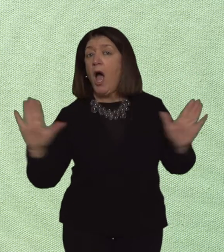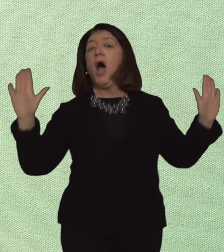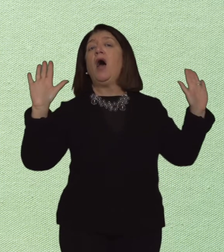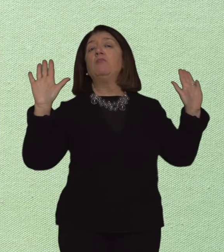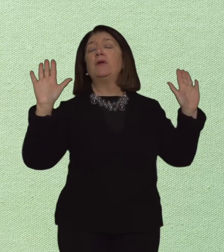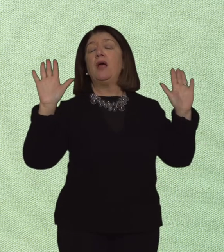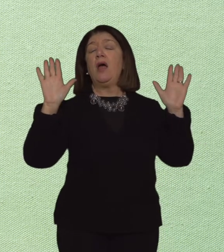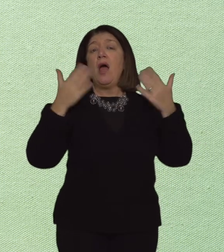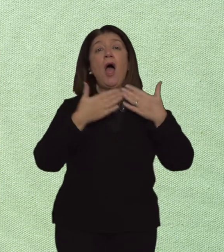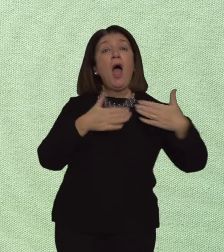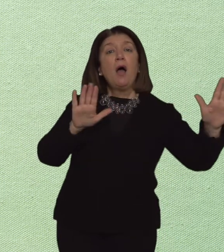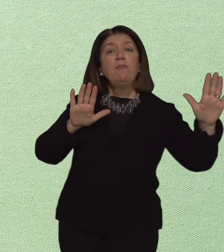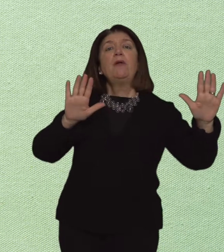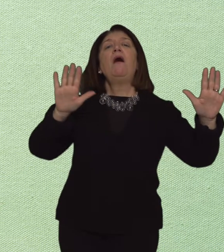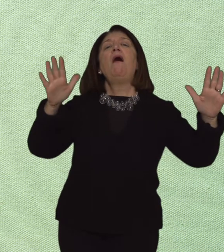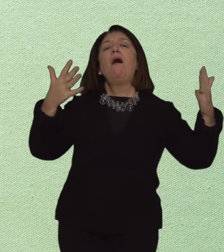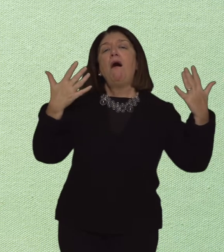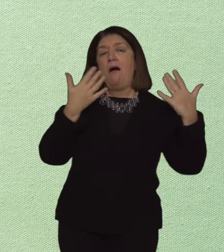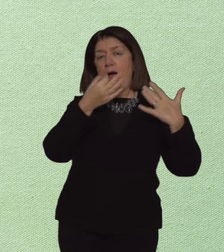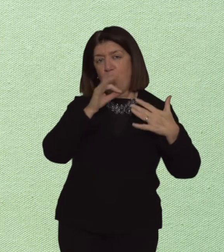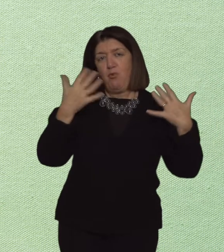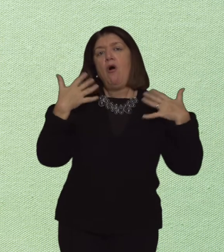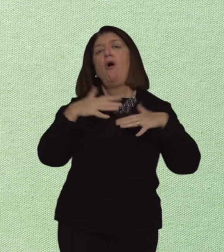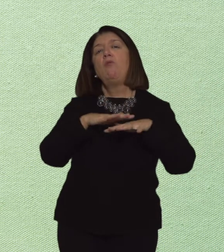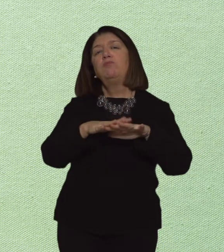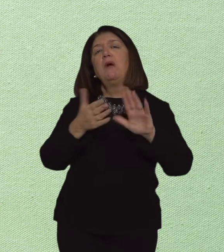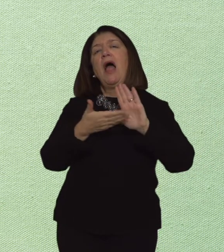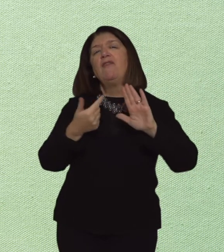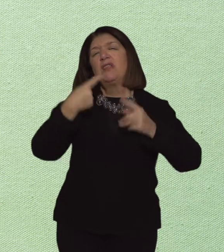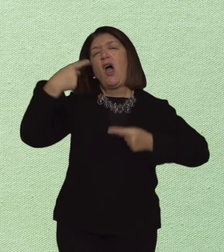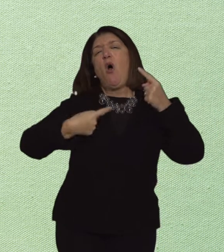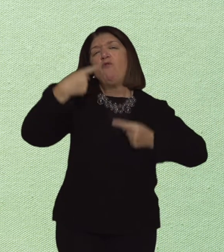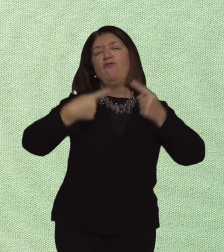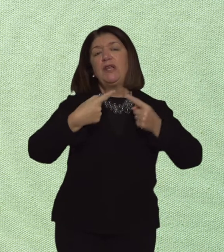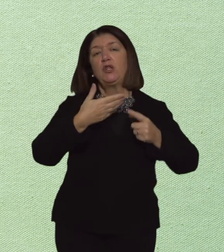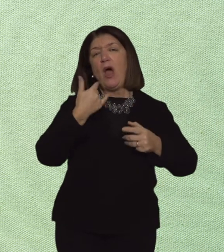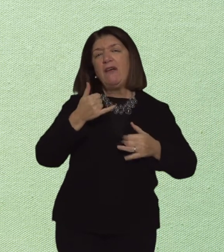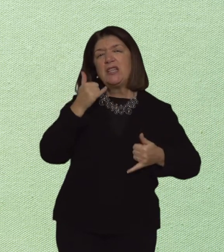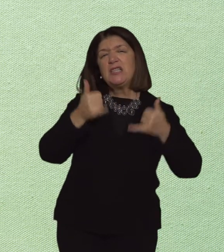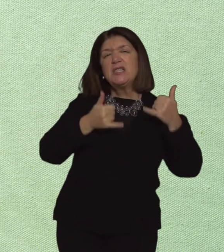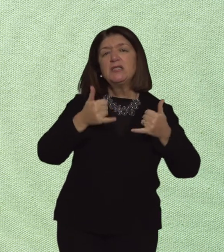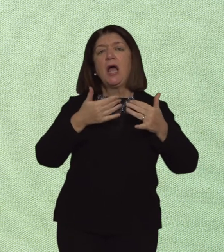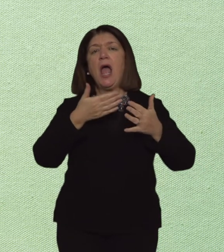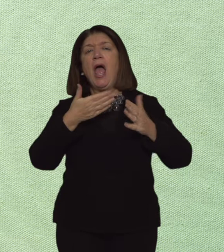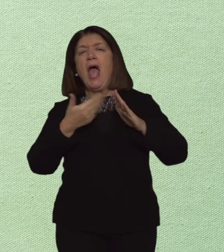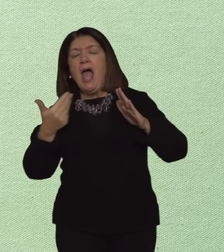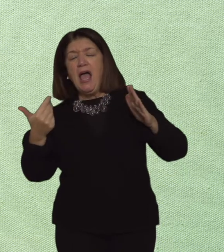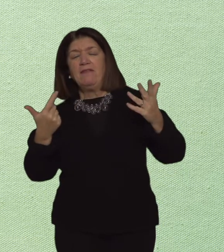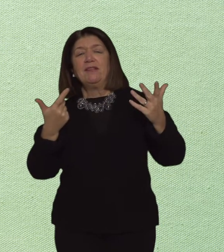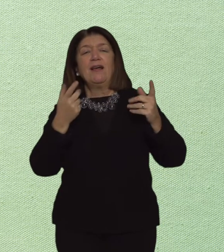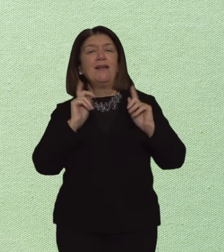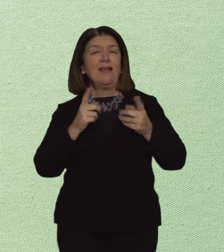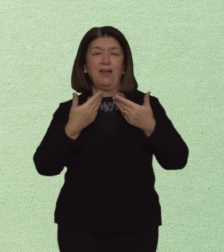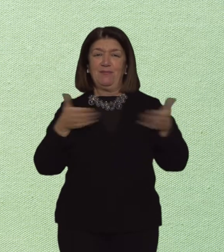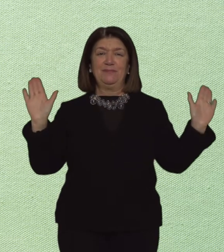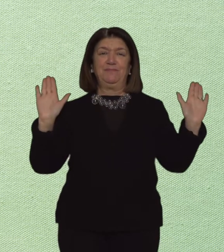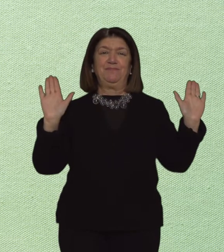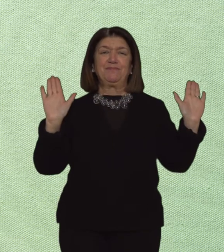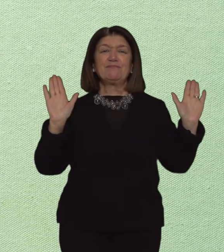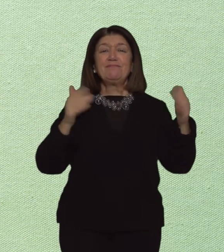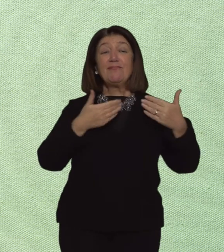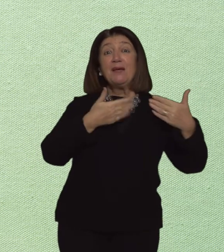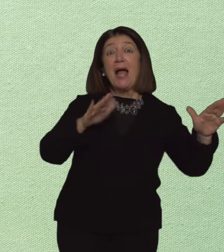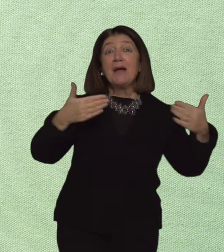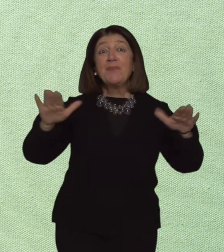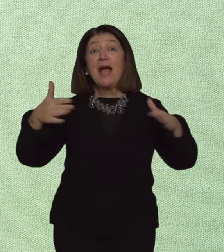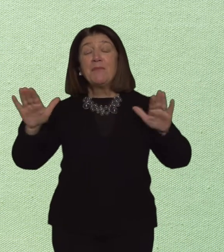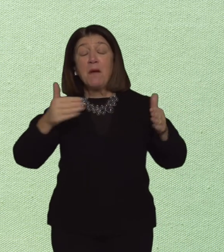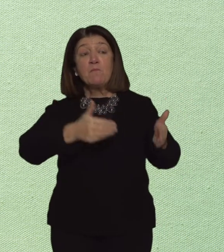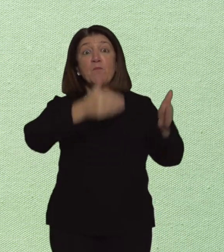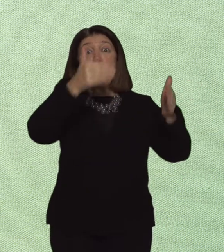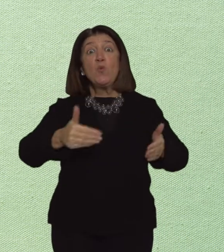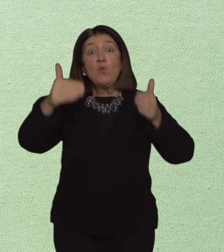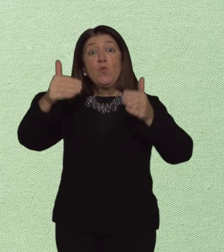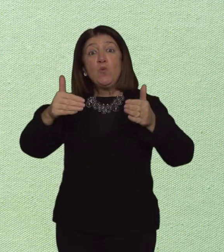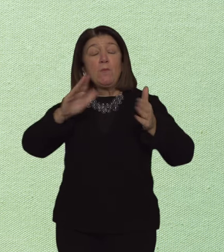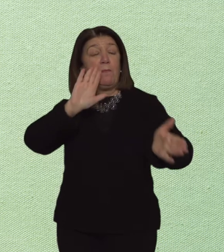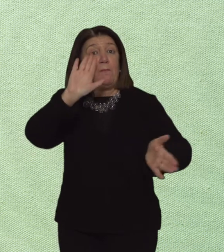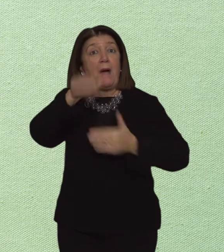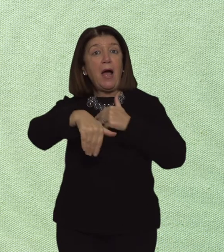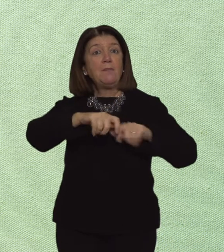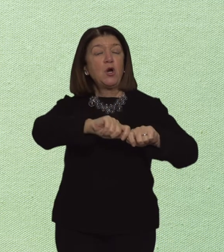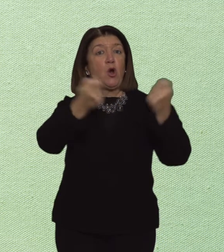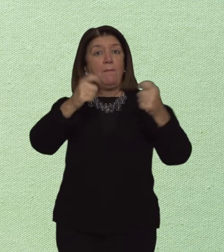in conflitto per celebrarle ed esaltarle, così rompendo ed eliminando le possibilità della convivenza. Ecco